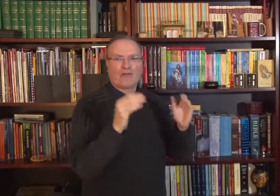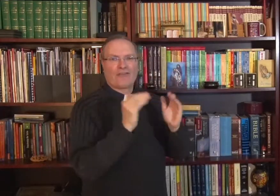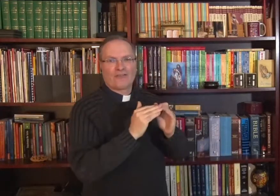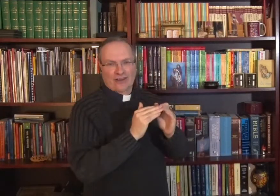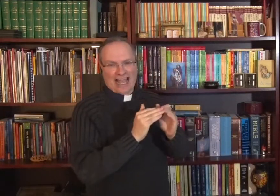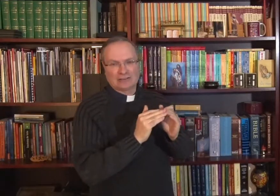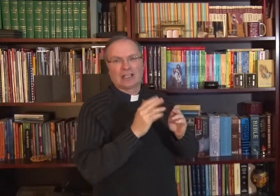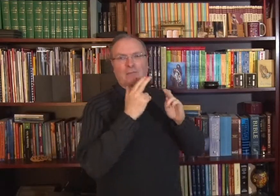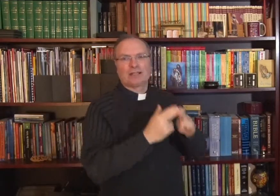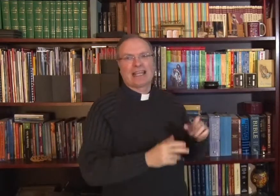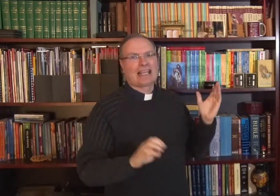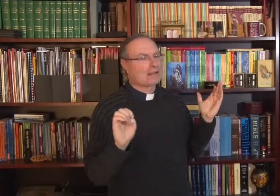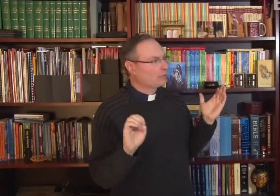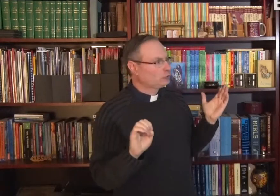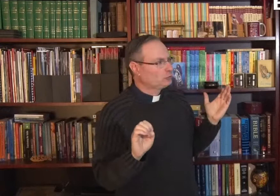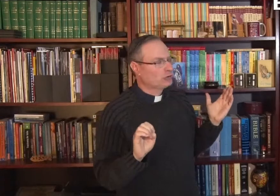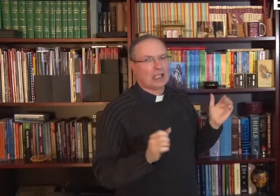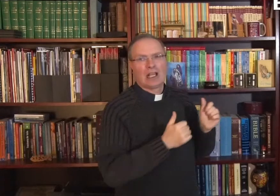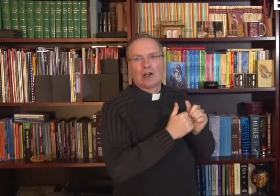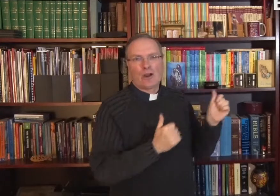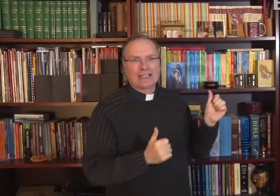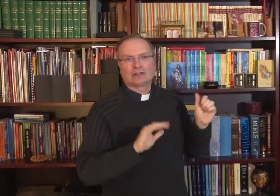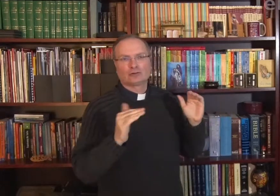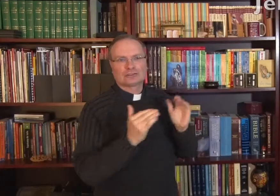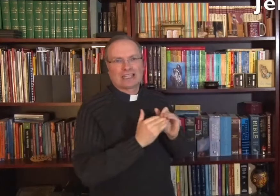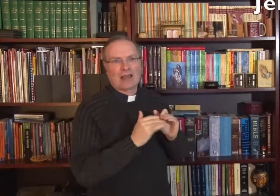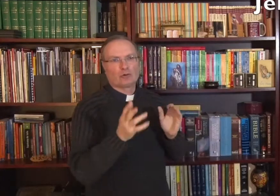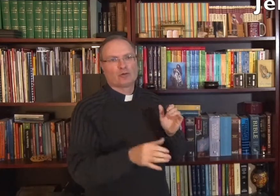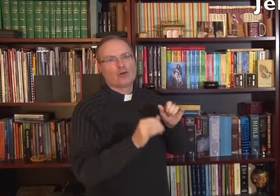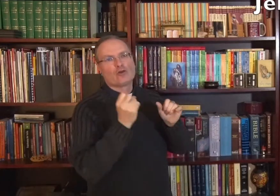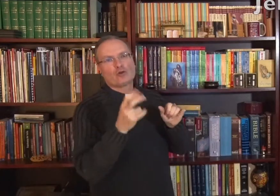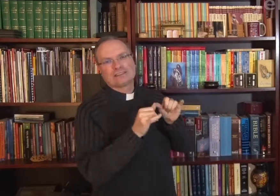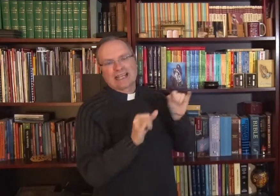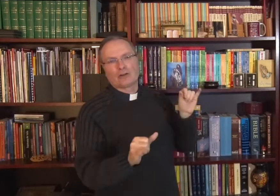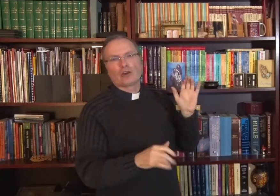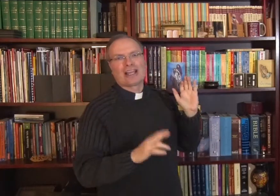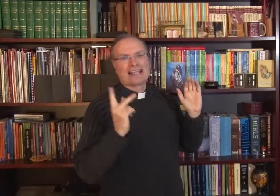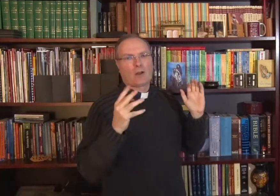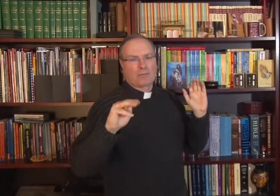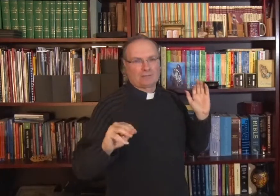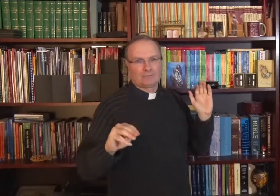à un village appelé Emmaüs, éloigné de Jérusalem d'une douzaine de kilomètres.